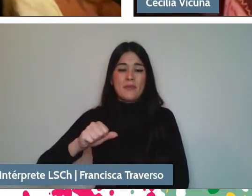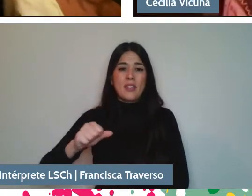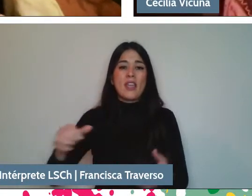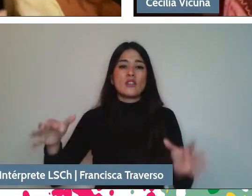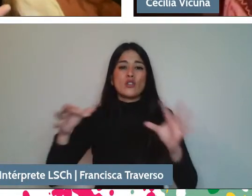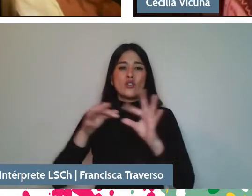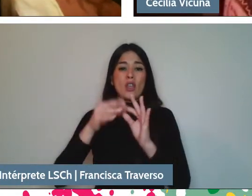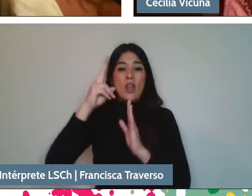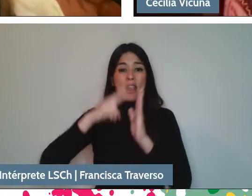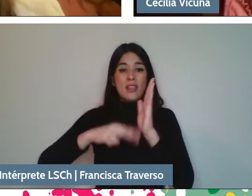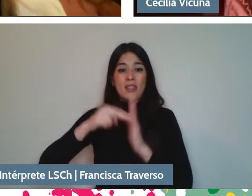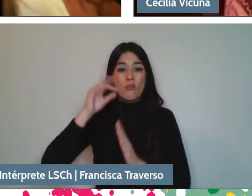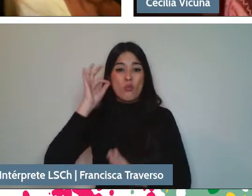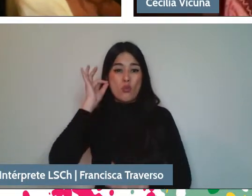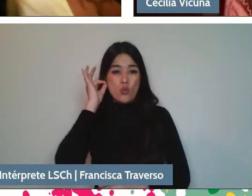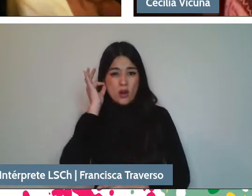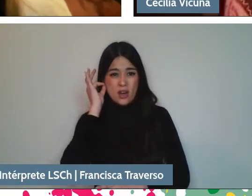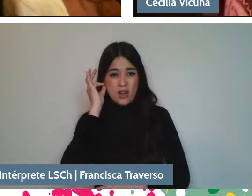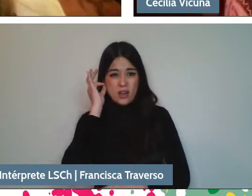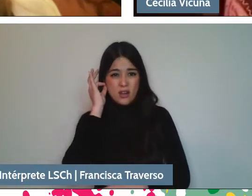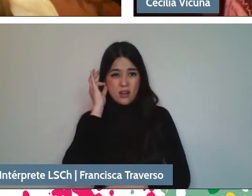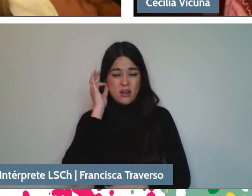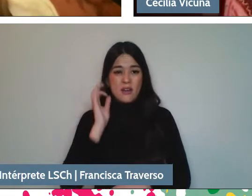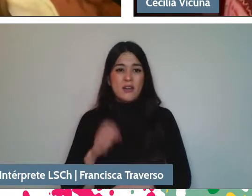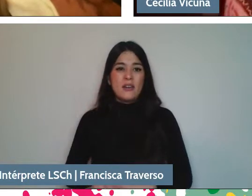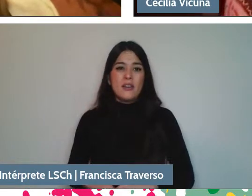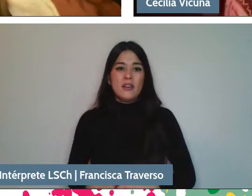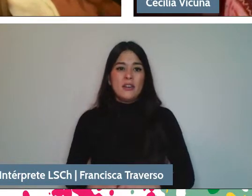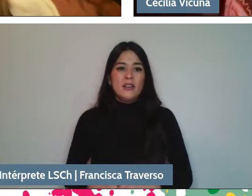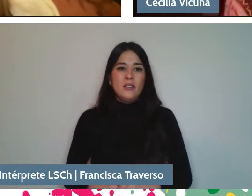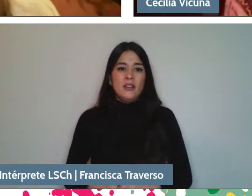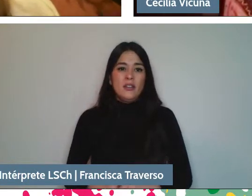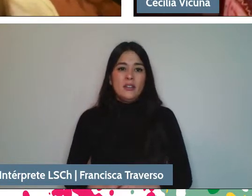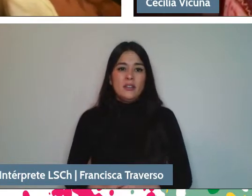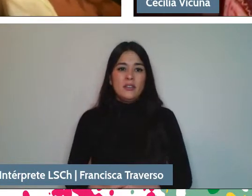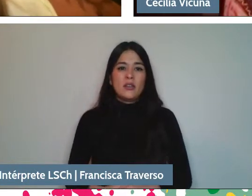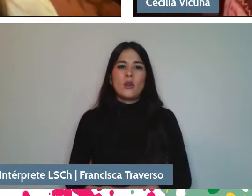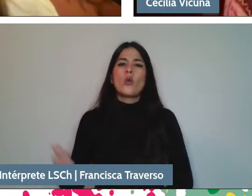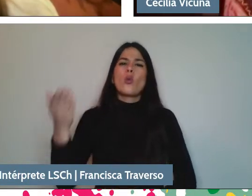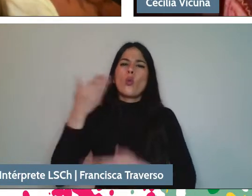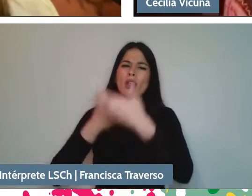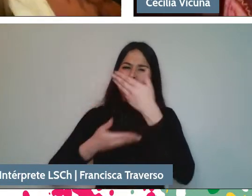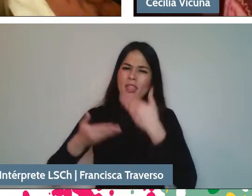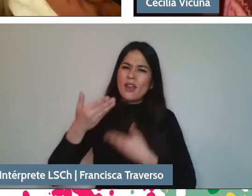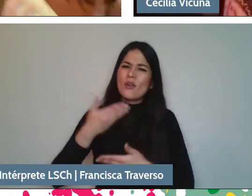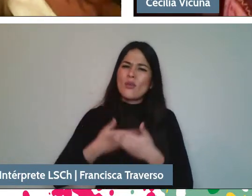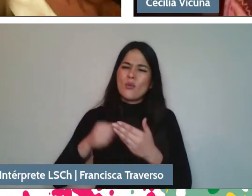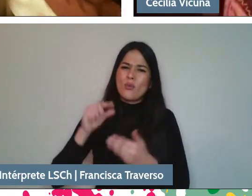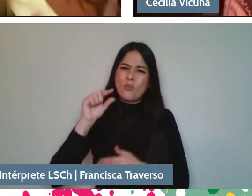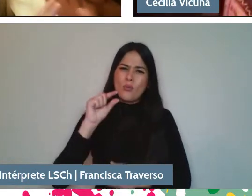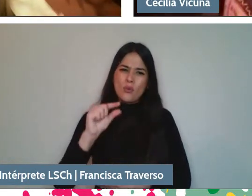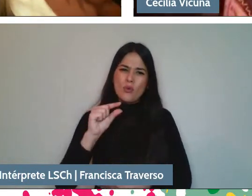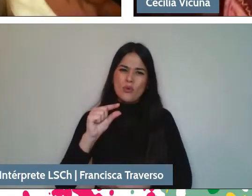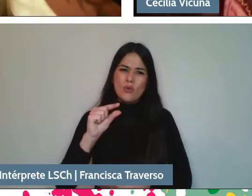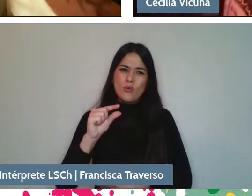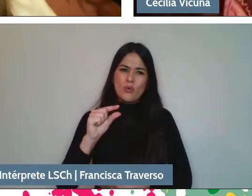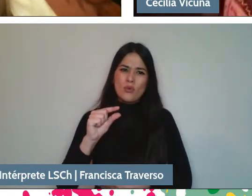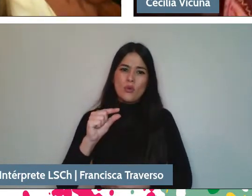como tardíamente reconocida. Cuéntanos un poco como... lo estás diciendo ahora, lo acabas de decir,